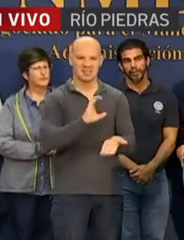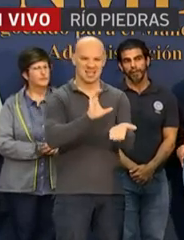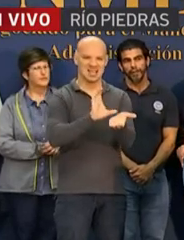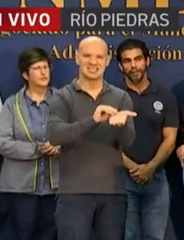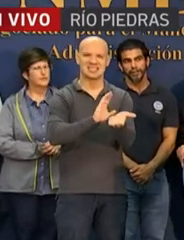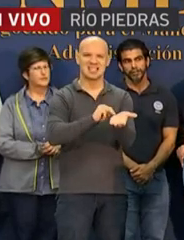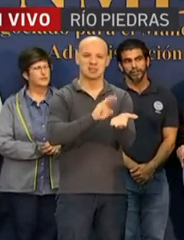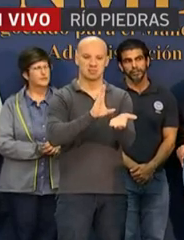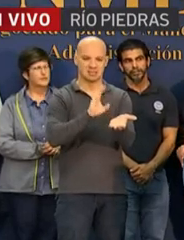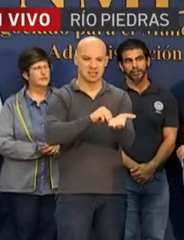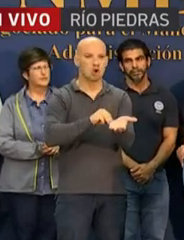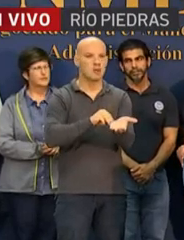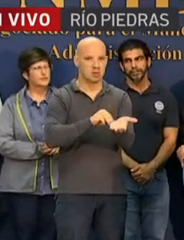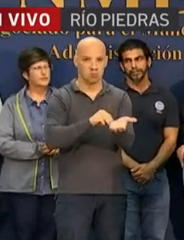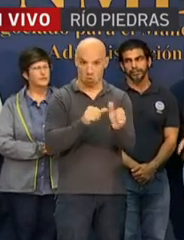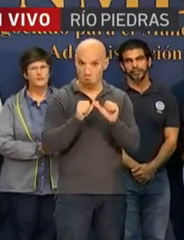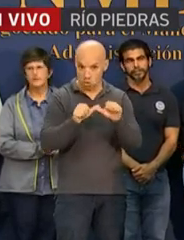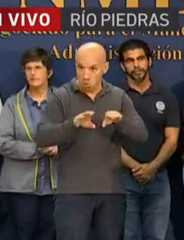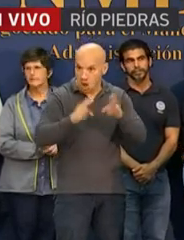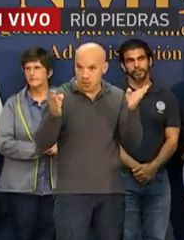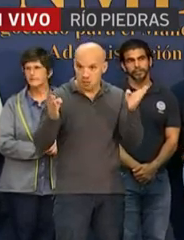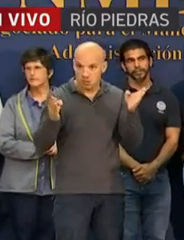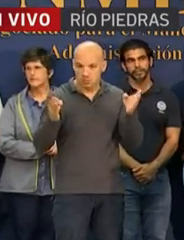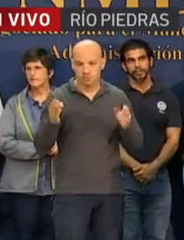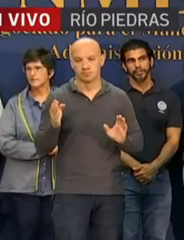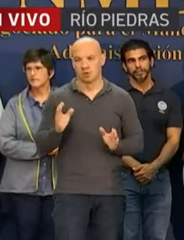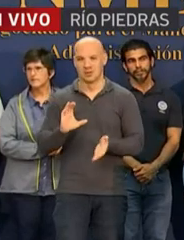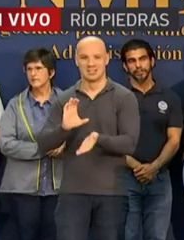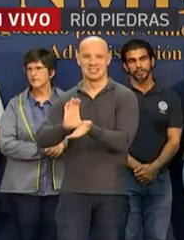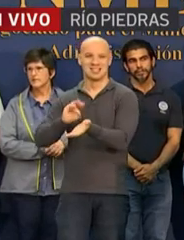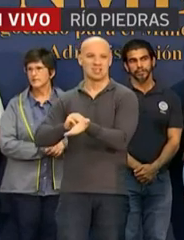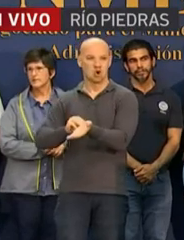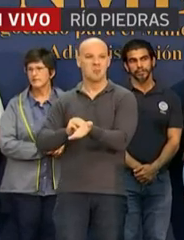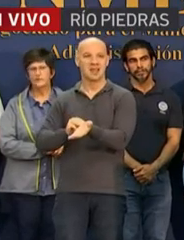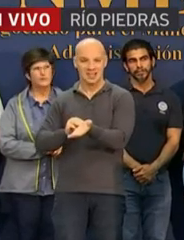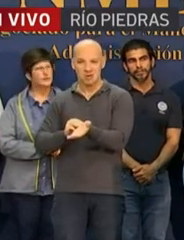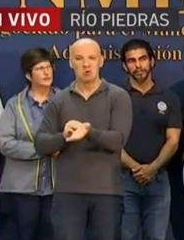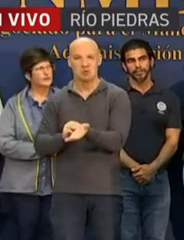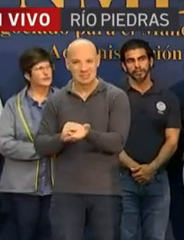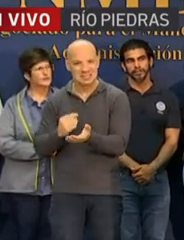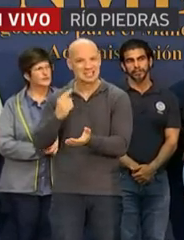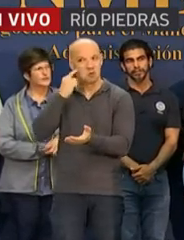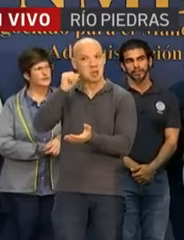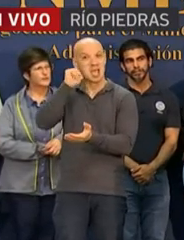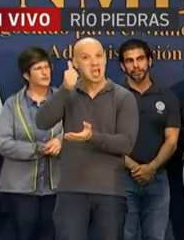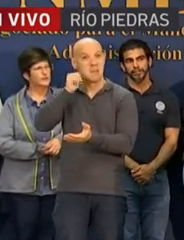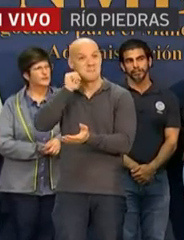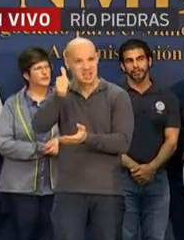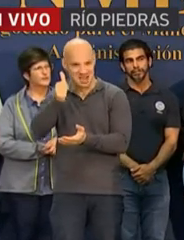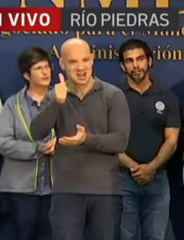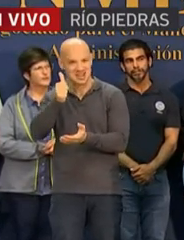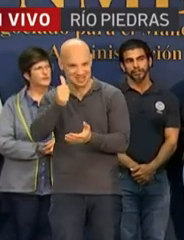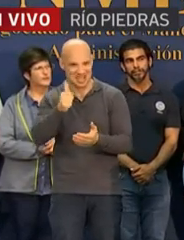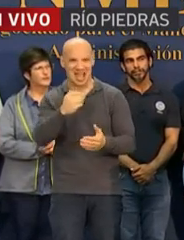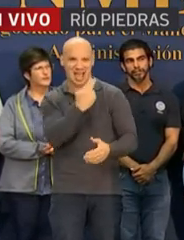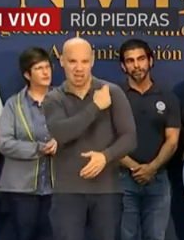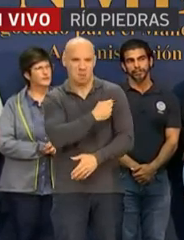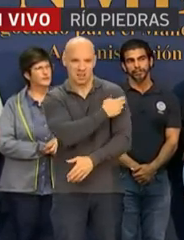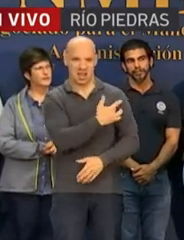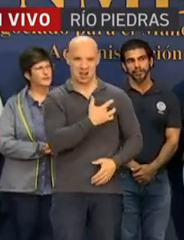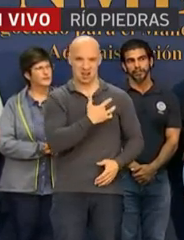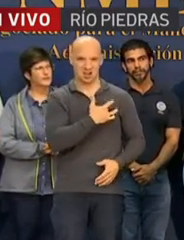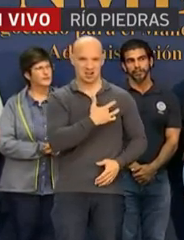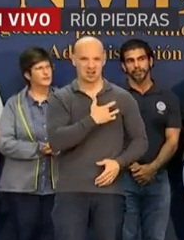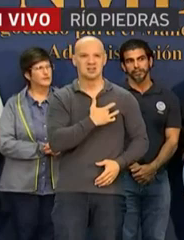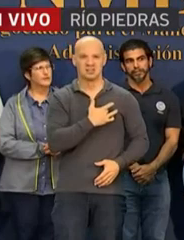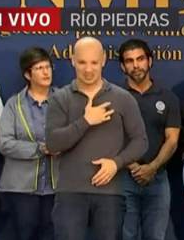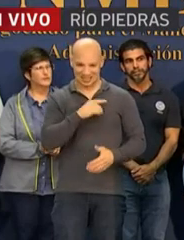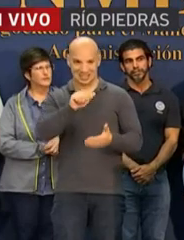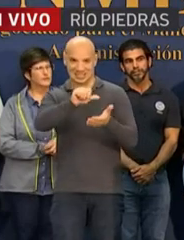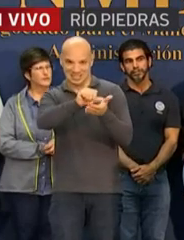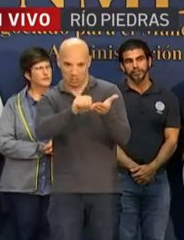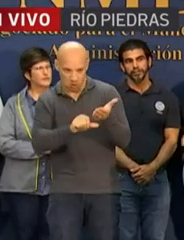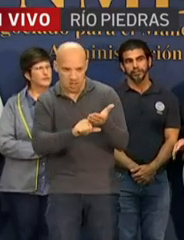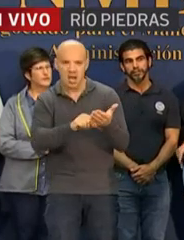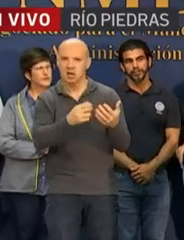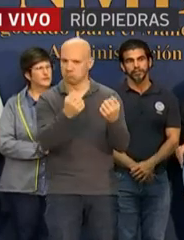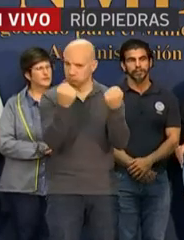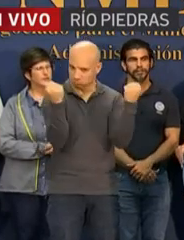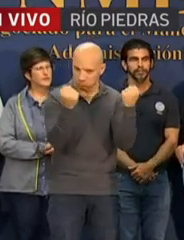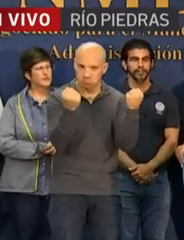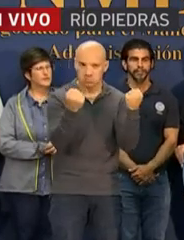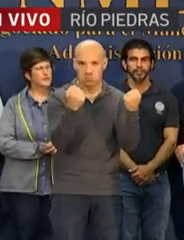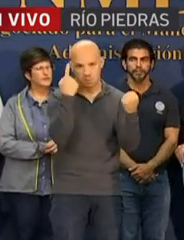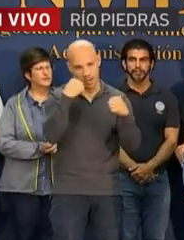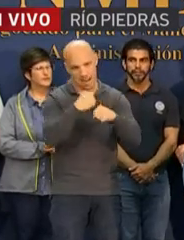RESPUESTA Y COMUNICACIÓN.